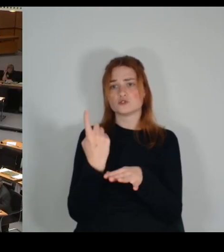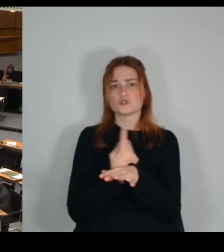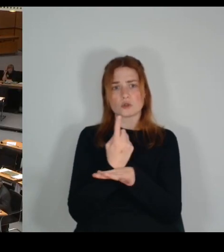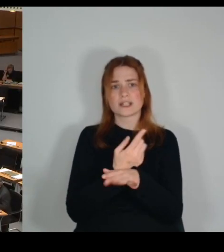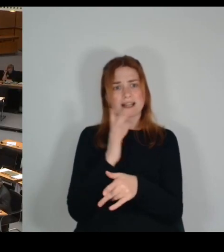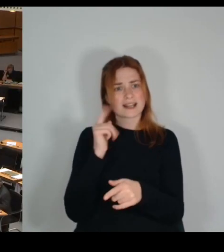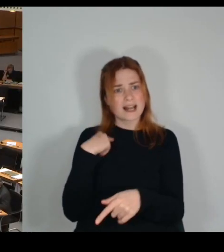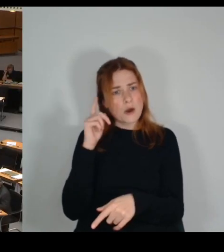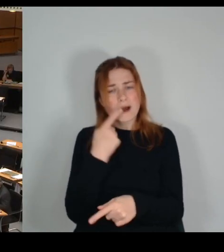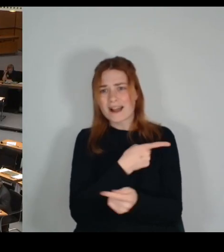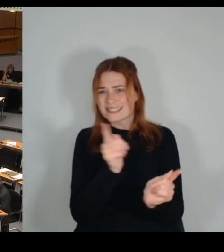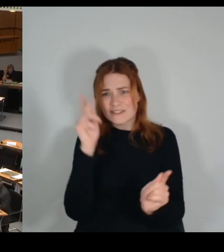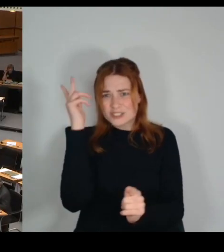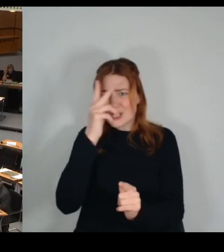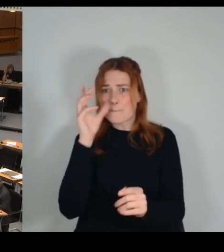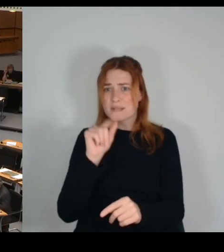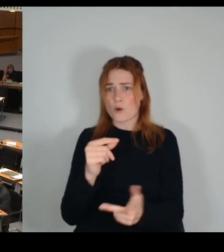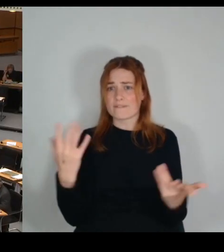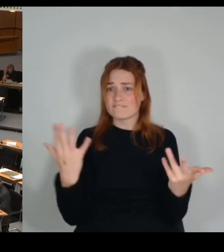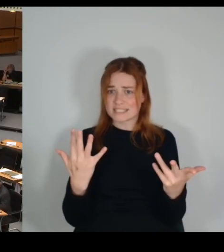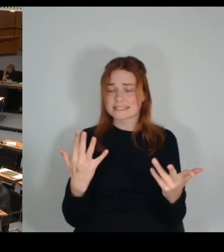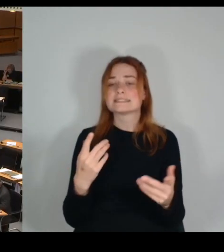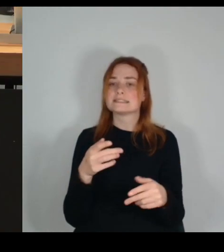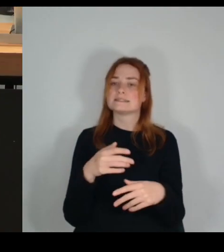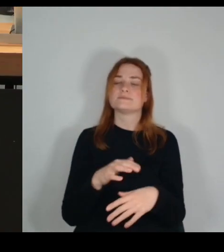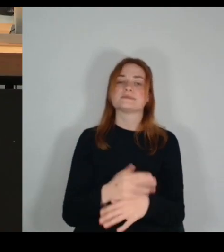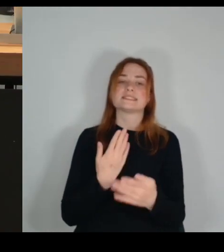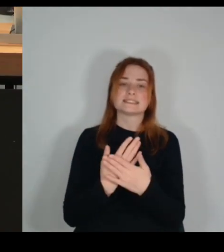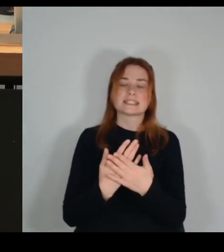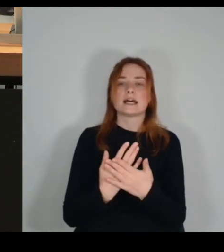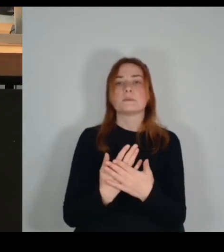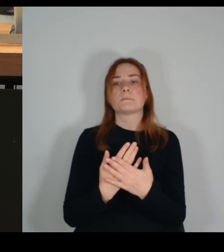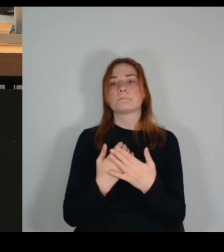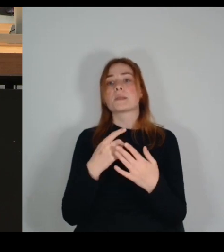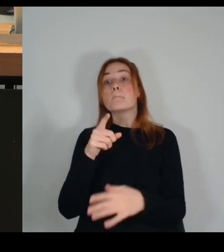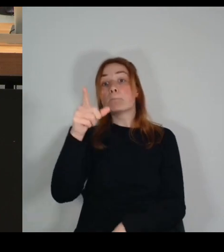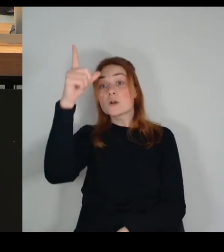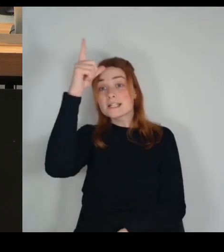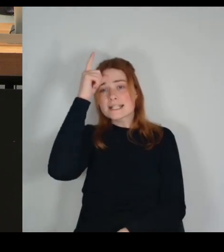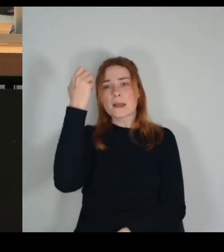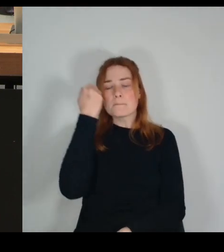soll die Polizei ihre Arbeit machen. Sie sollen Leute kontrollieren, wenn sie denn einen Anlass dafür haben.